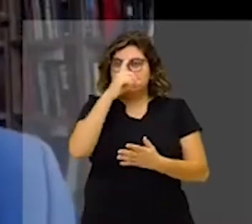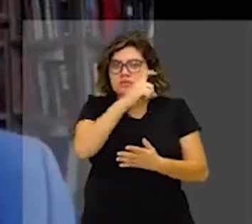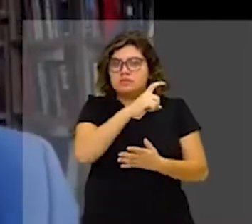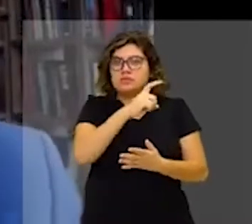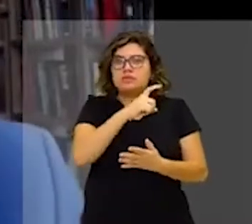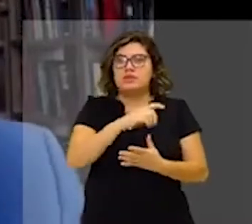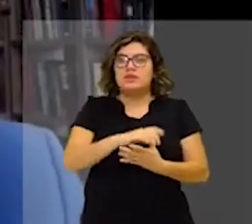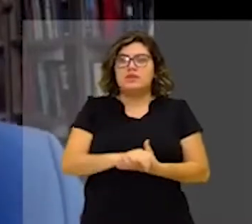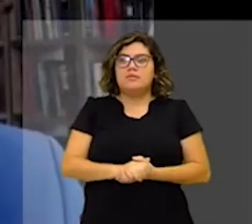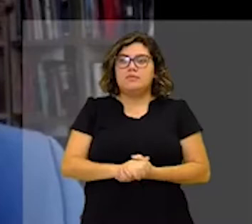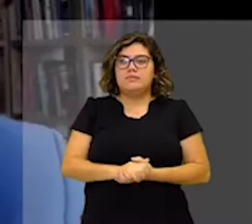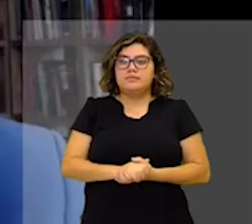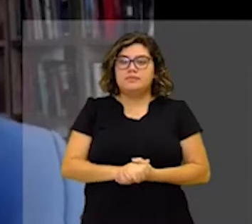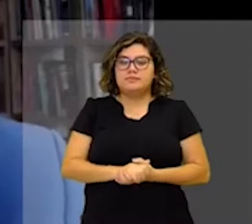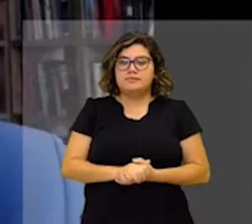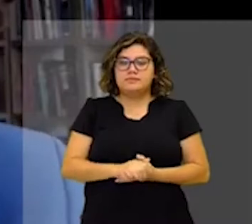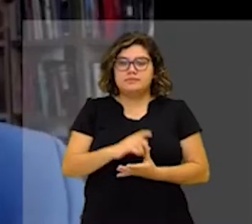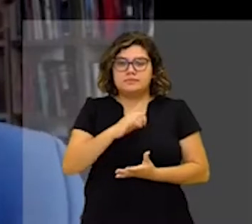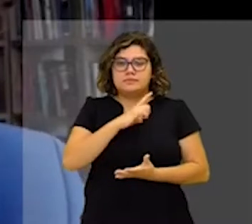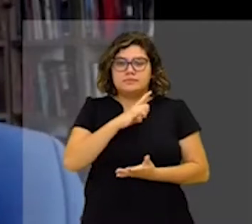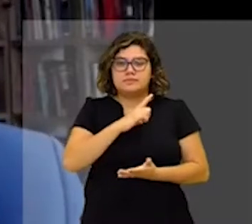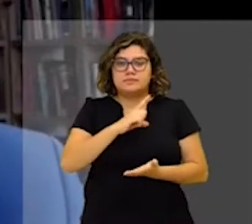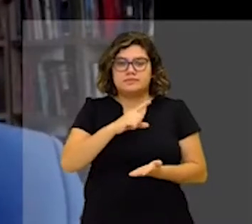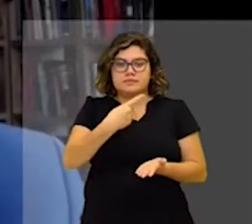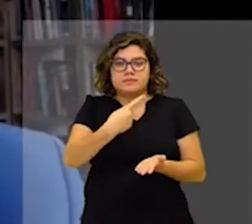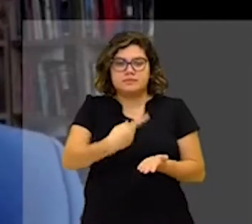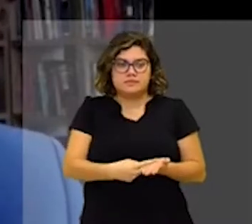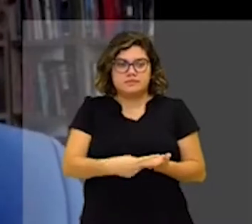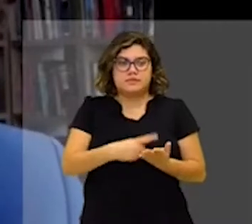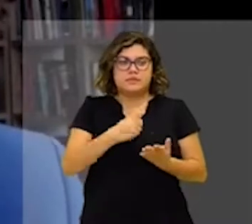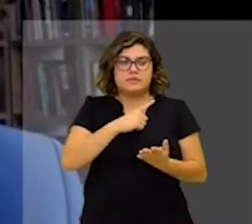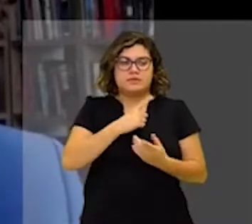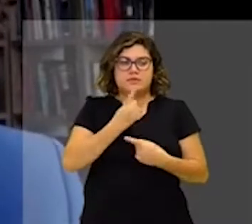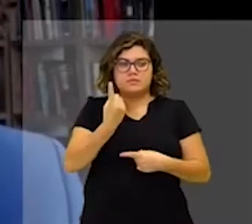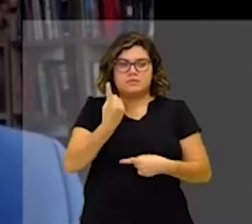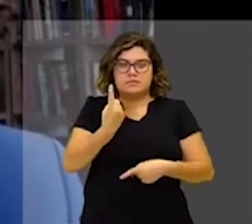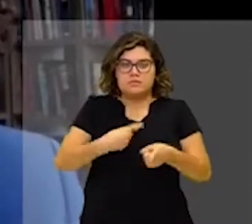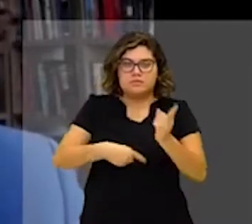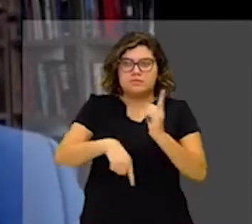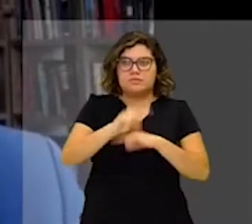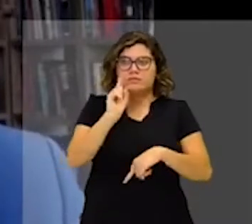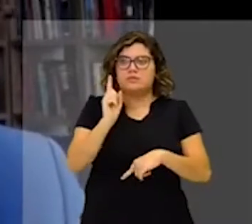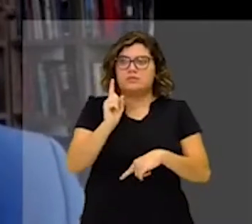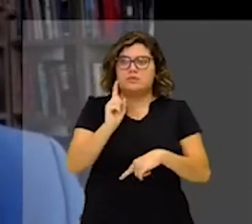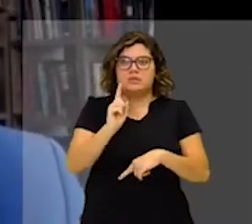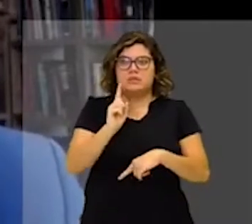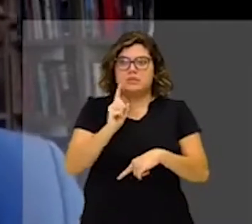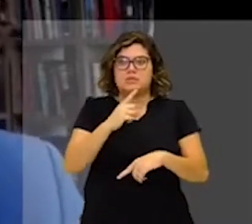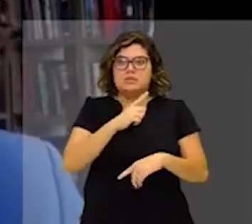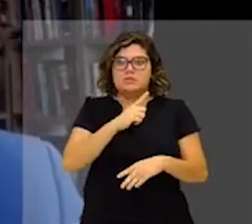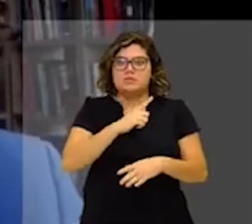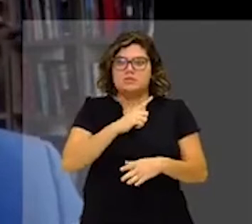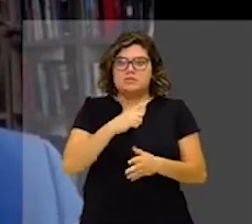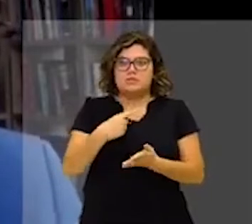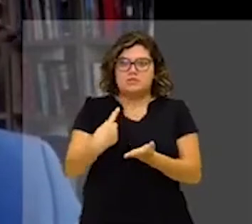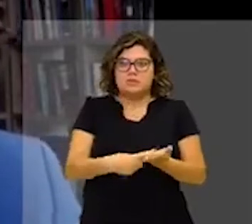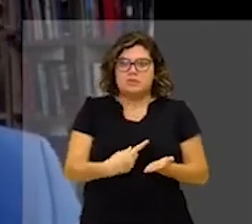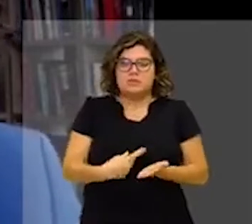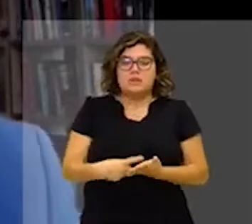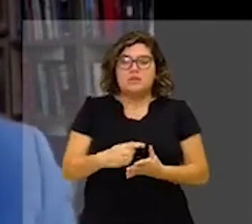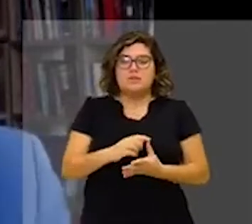extensão desejada desse fenômeno mas não pode impedir por isso que nós depois de relatar como